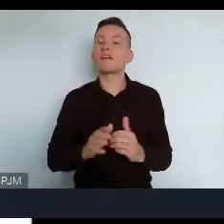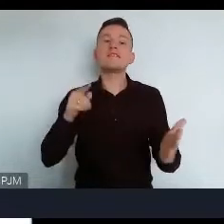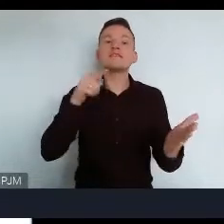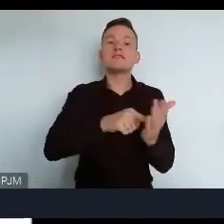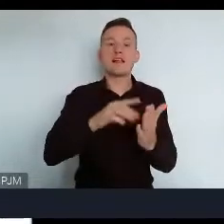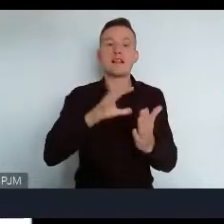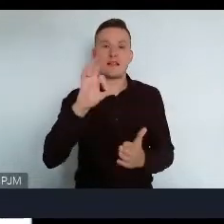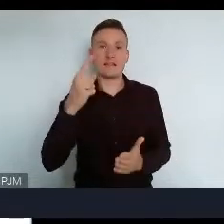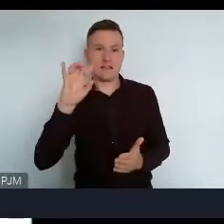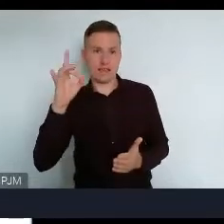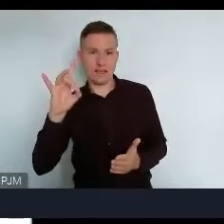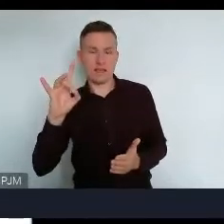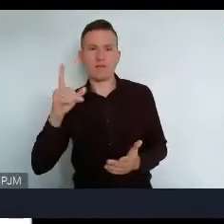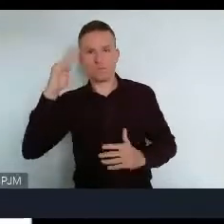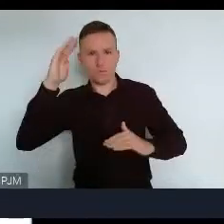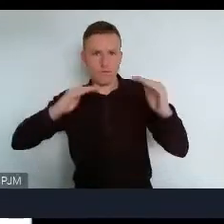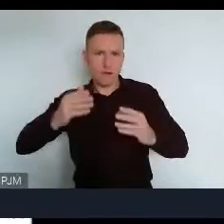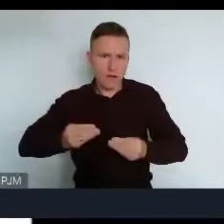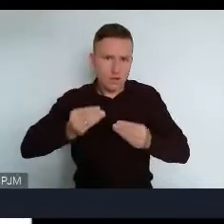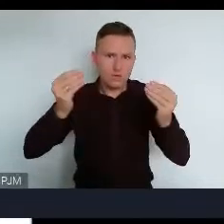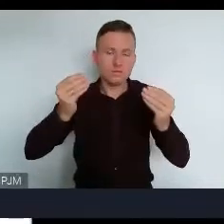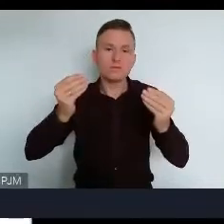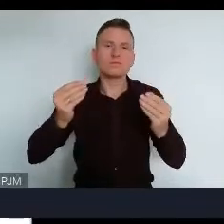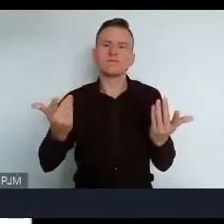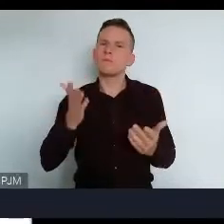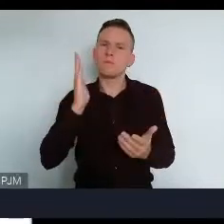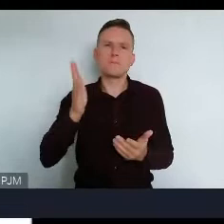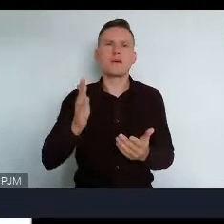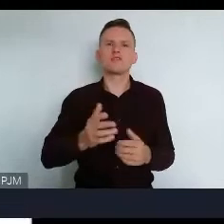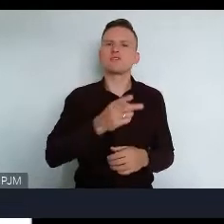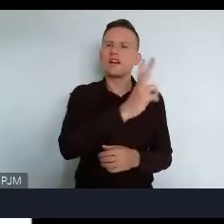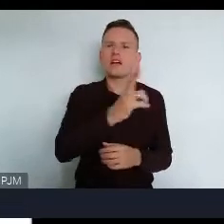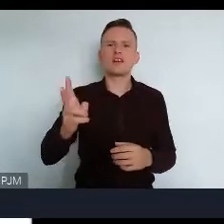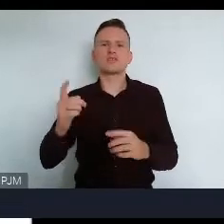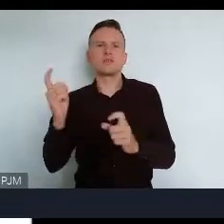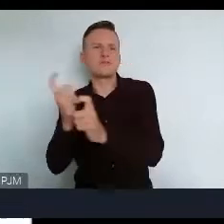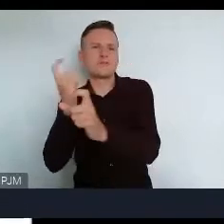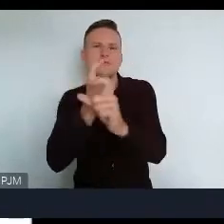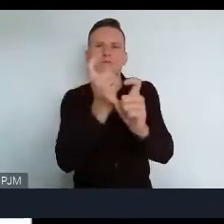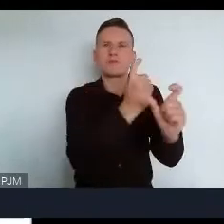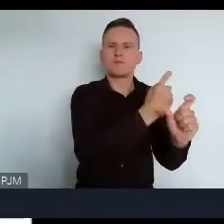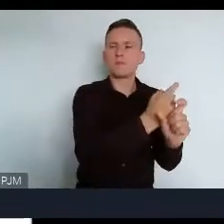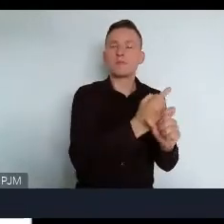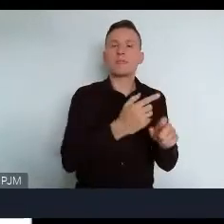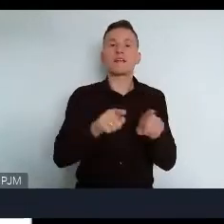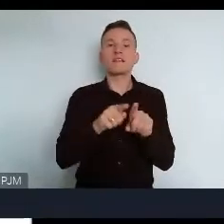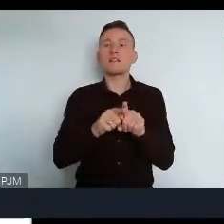będą wdrażane we wszystkich krajach, w różnych krajach terytorialnych, a zdolność miast do zlokalizowania tych SDG